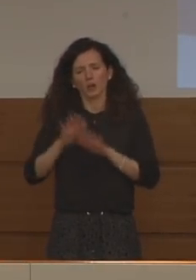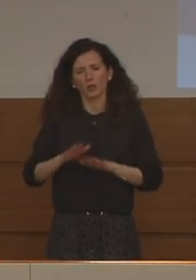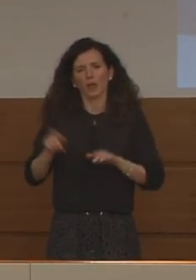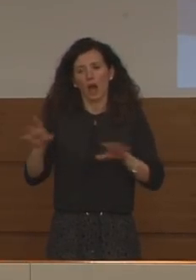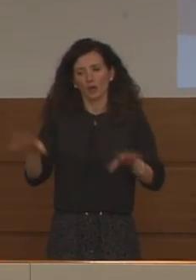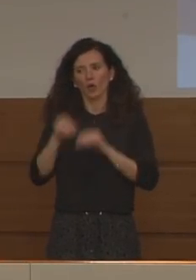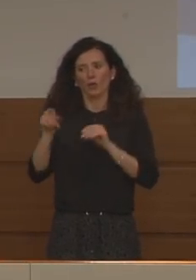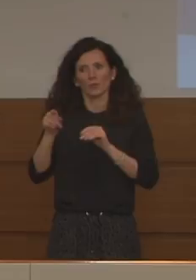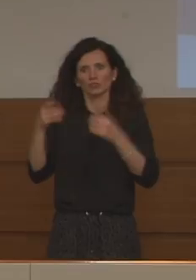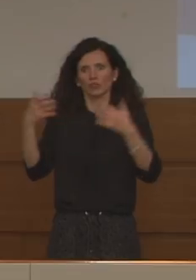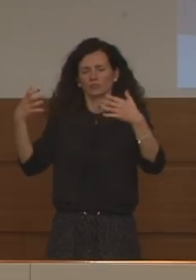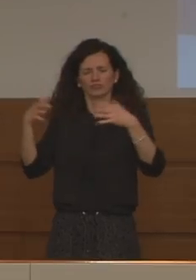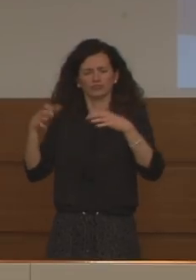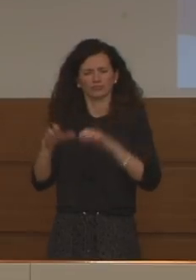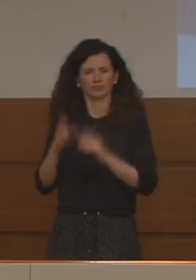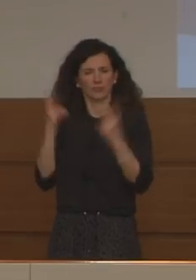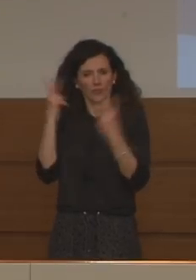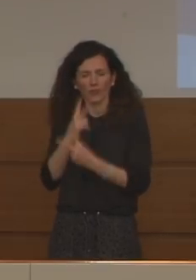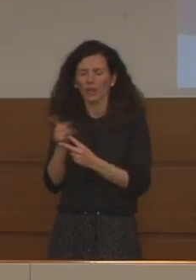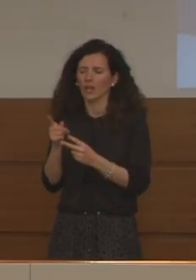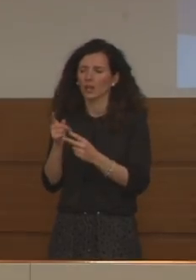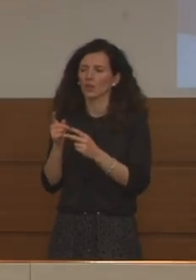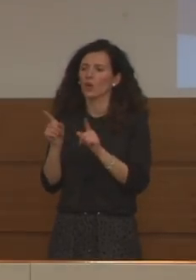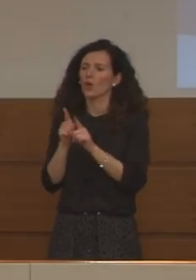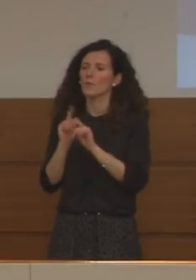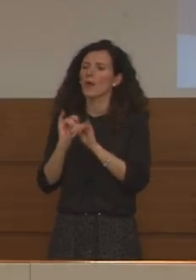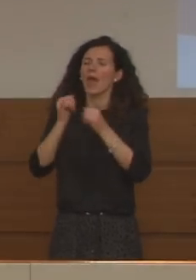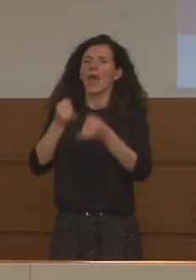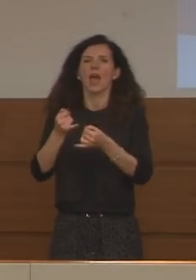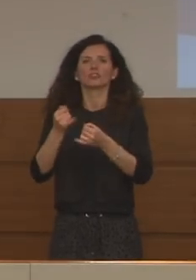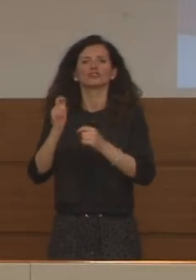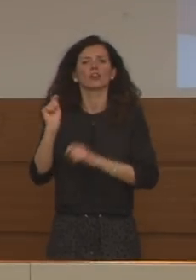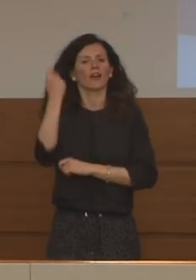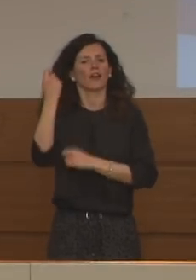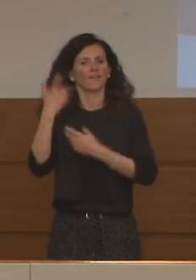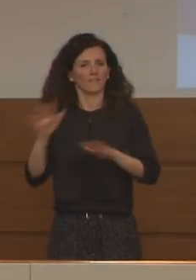nei prossimi mesi un appiattimento della curva e comunque dovrà prevedere dei